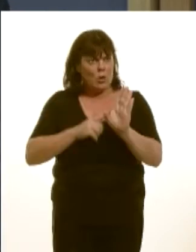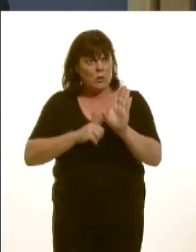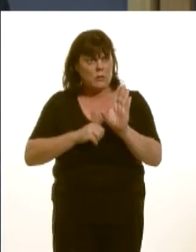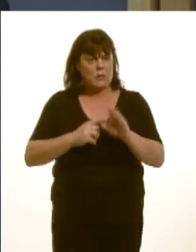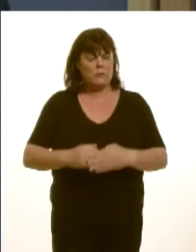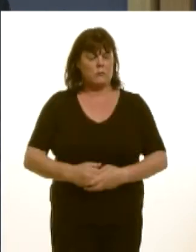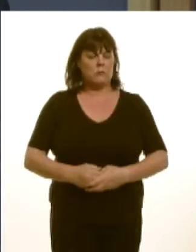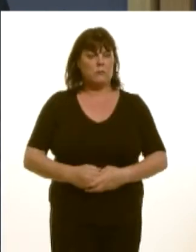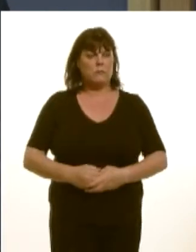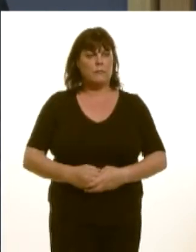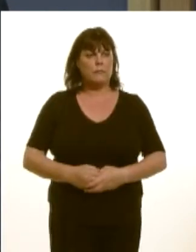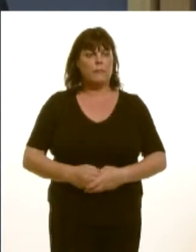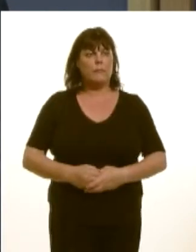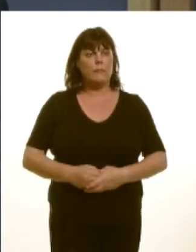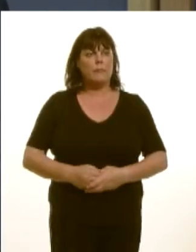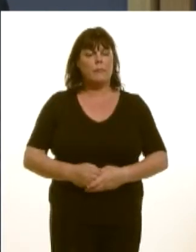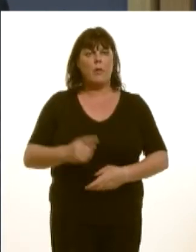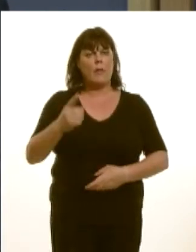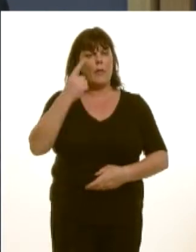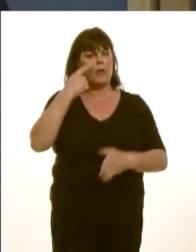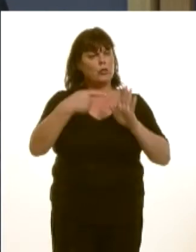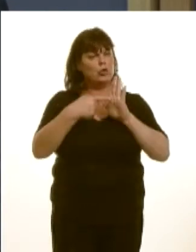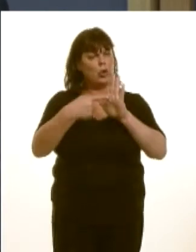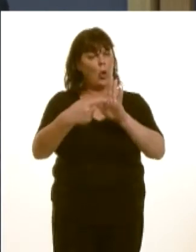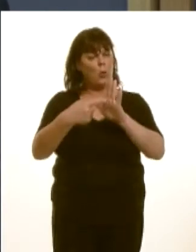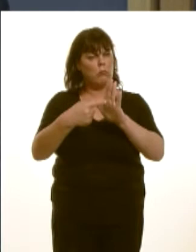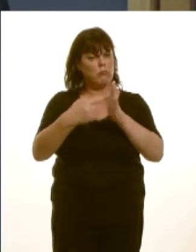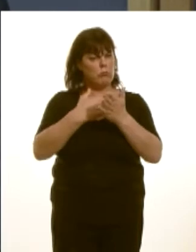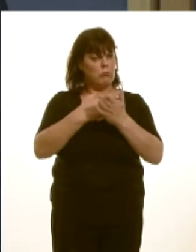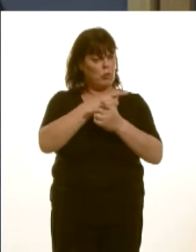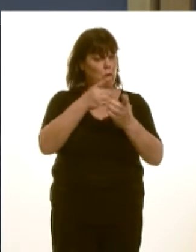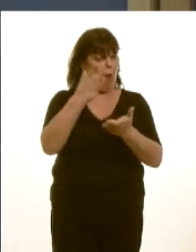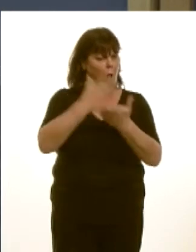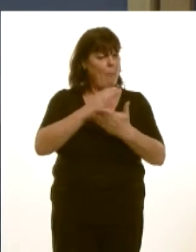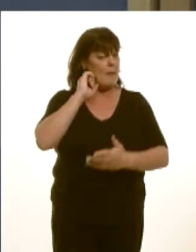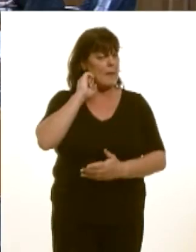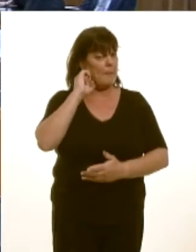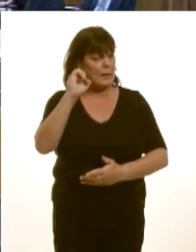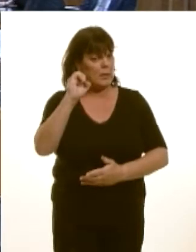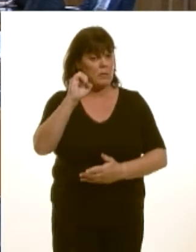Carwyn Jones: Beth sy’n bwysig yw ein bod yn sicrhau bod y rheolau hyn yn rhai sy’n